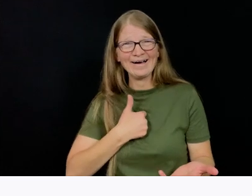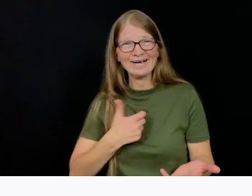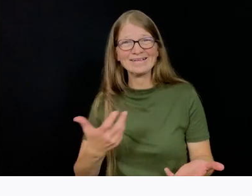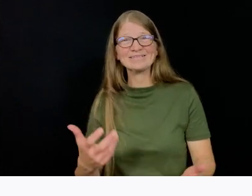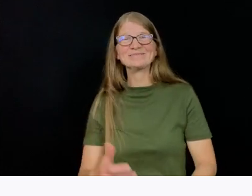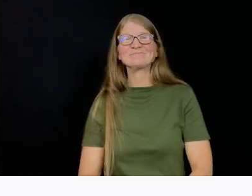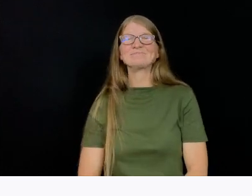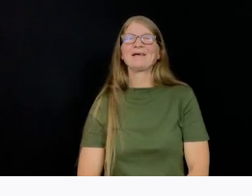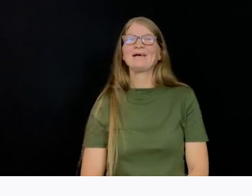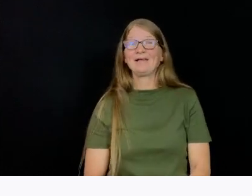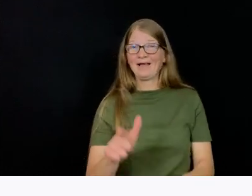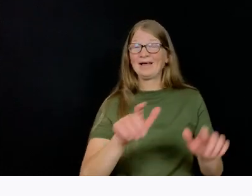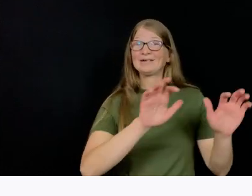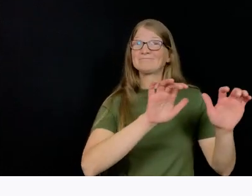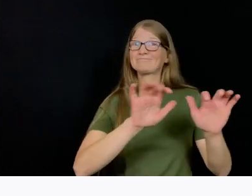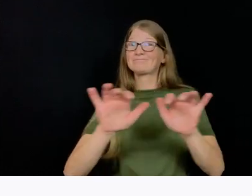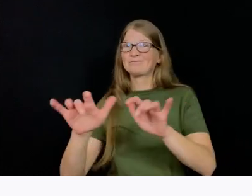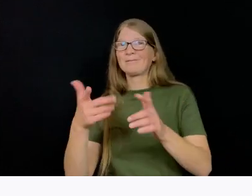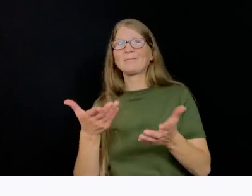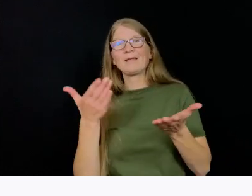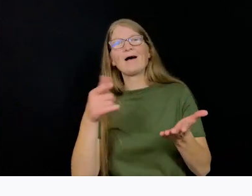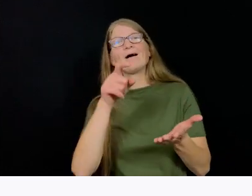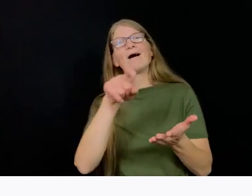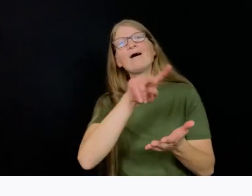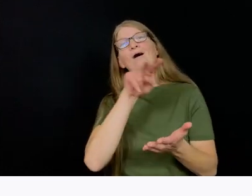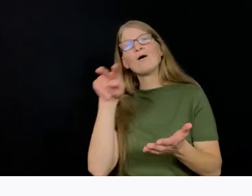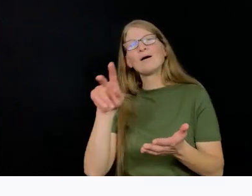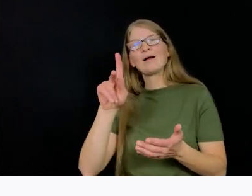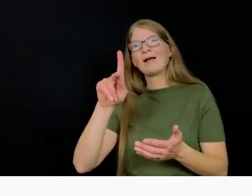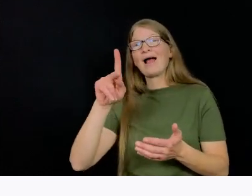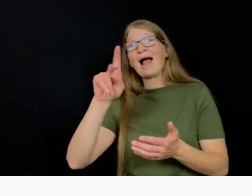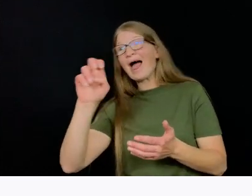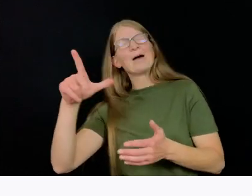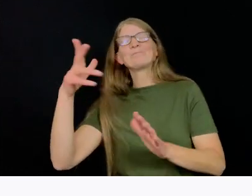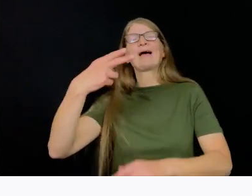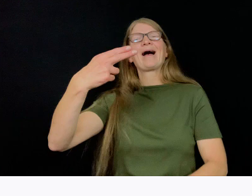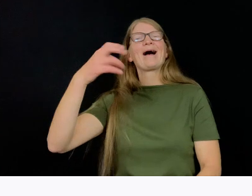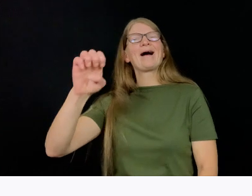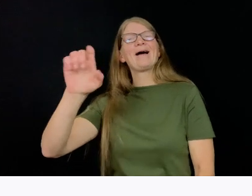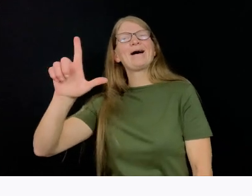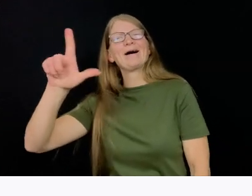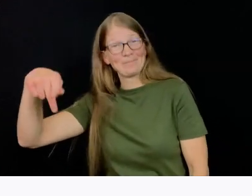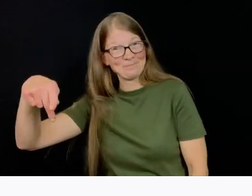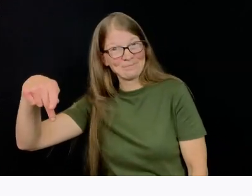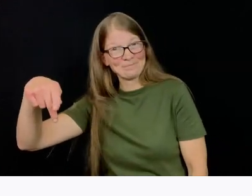[لدينا بعض الأشياء التي يمكنها الكساعدة] [لدينا بعض الأشياء التي يمكنها المساعدة]